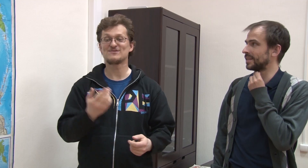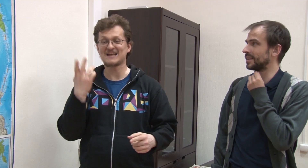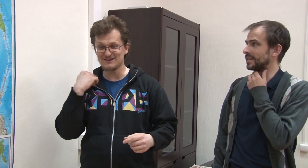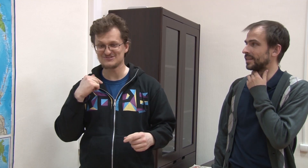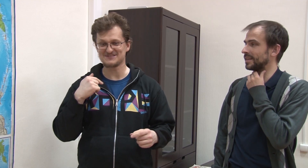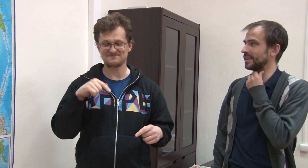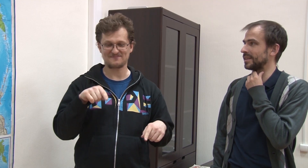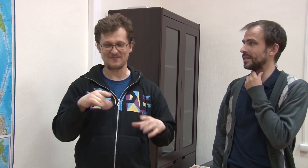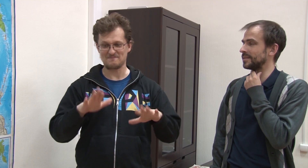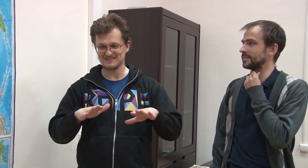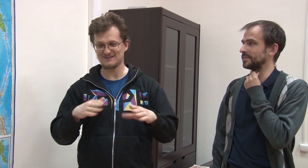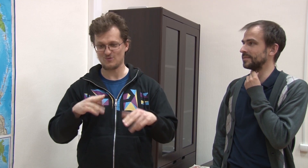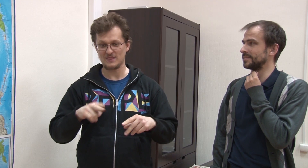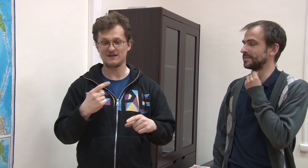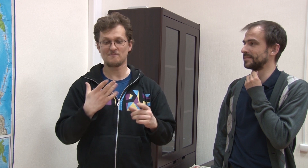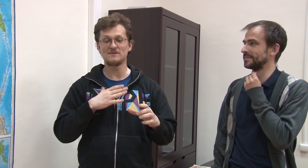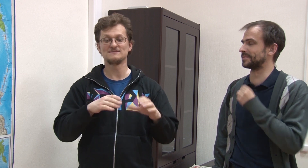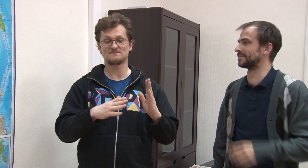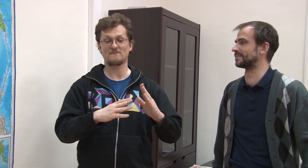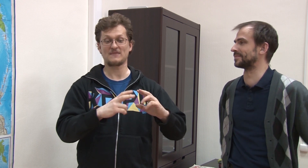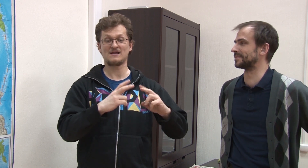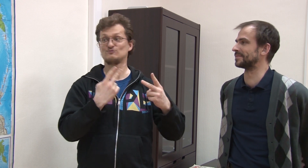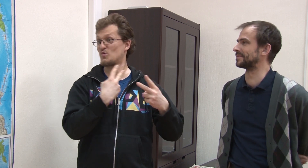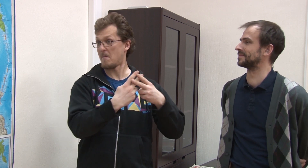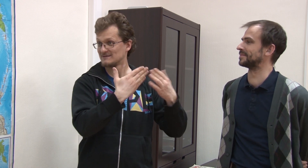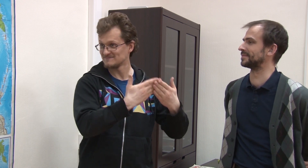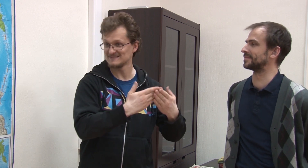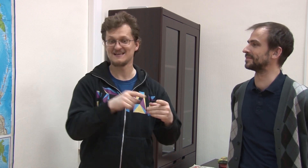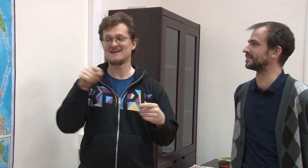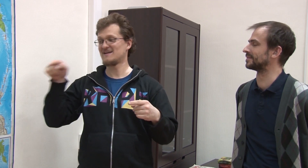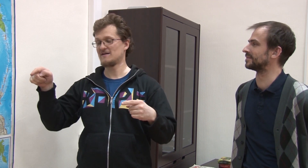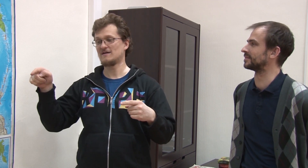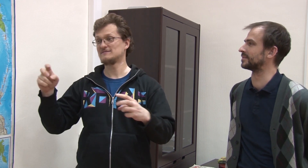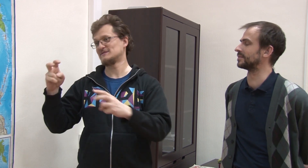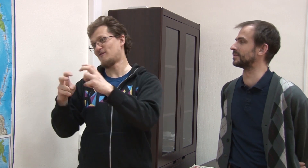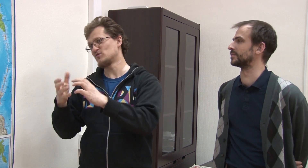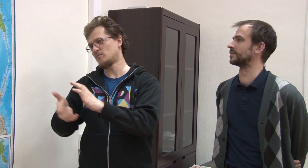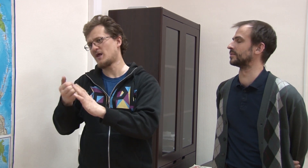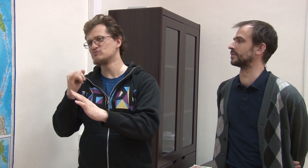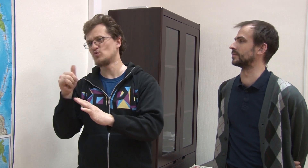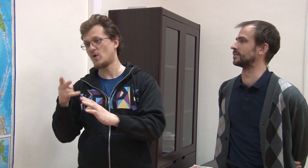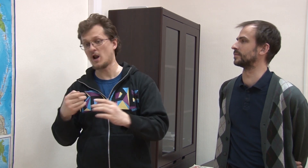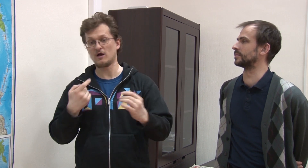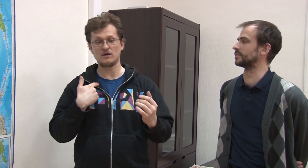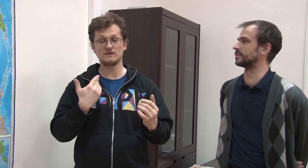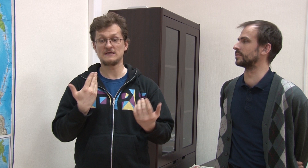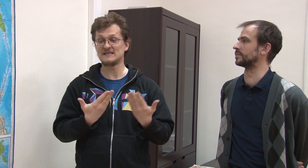Раньше, на одной стороне от места будущего туннеля располагалась тюрьма, а на противоположной стороне был завод по добыче угля.